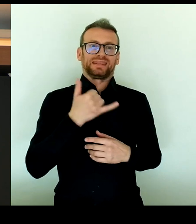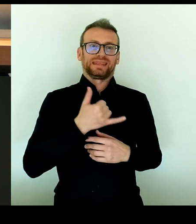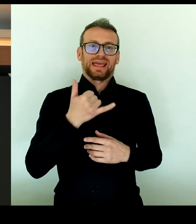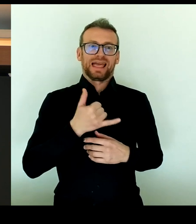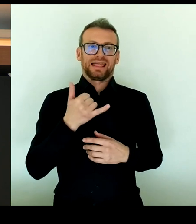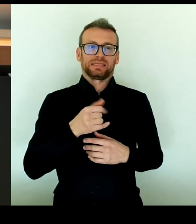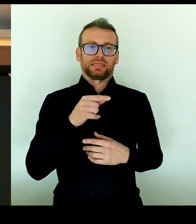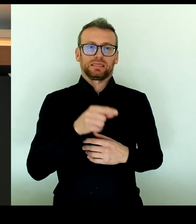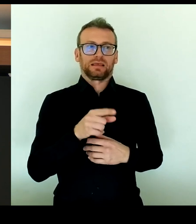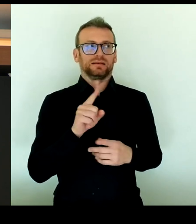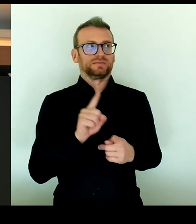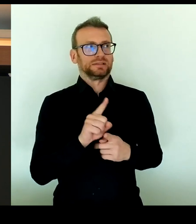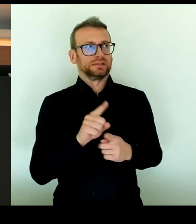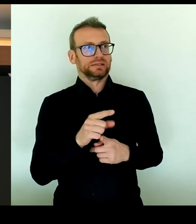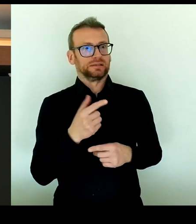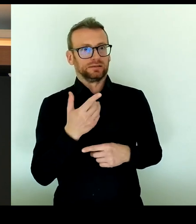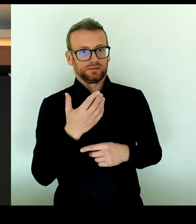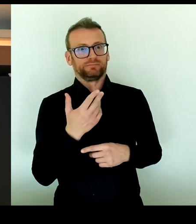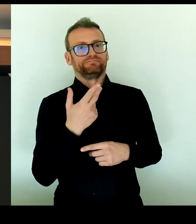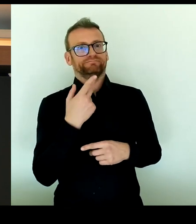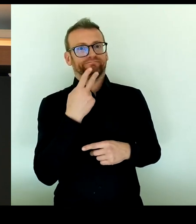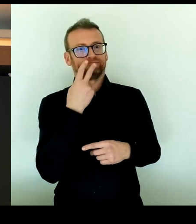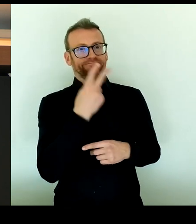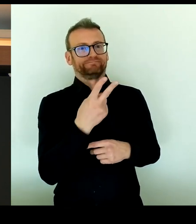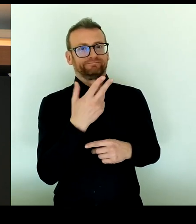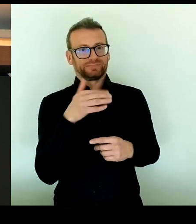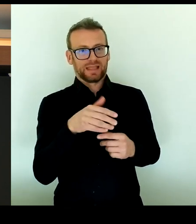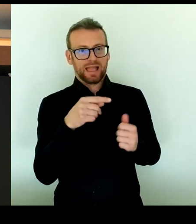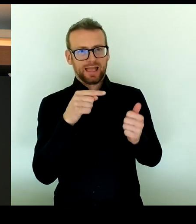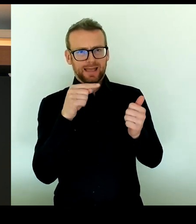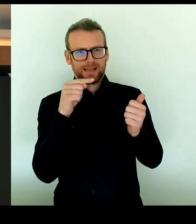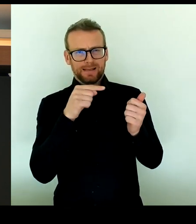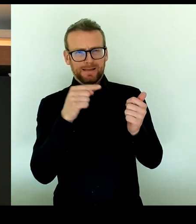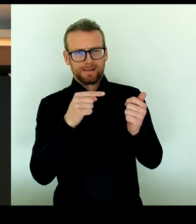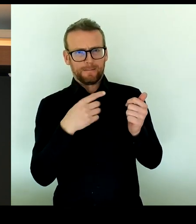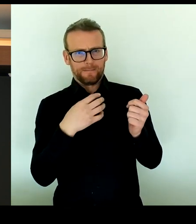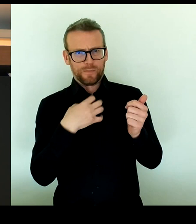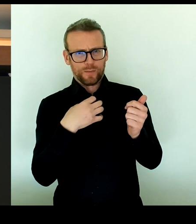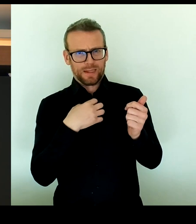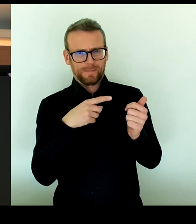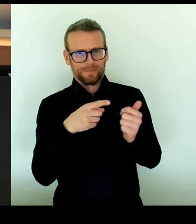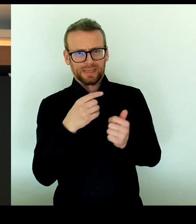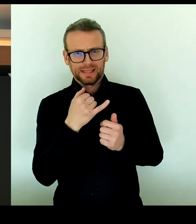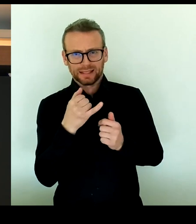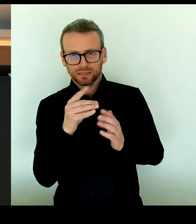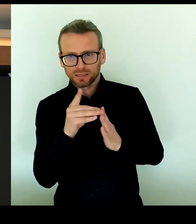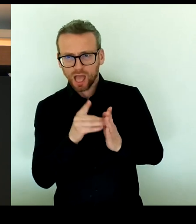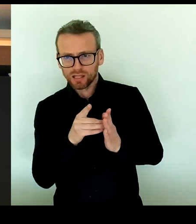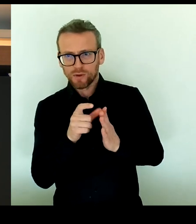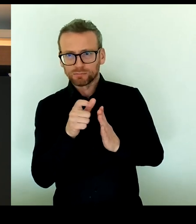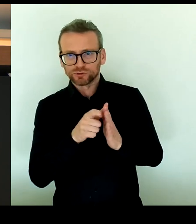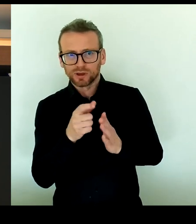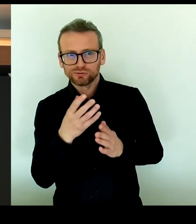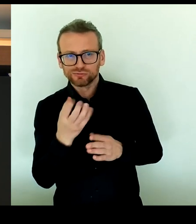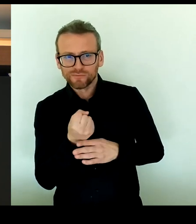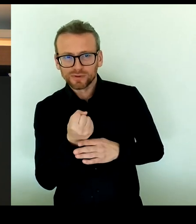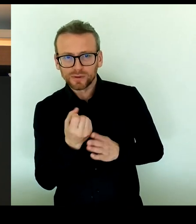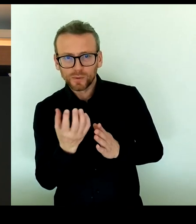Hier hätten Senat und Bezirke viel mehr tun müssen, um dafür zu werben. Vermutlich hatten sie aber keine Zeit, um sich darum zu kümmern.